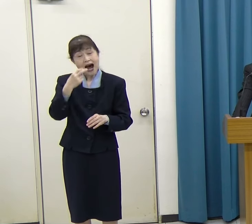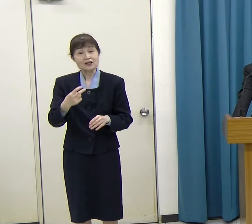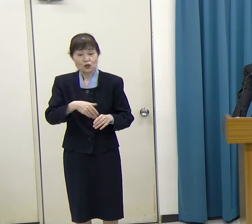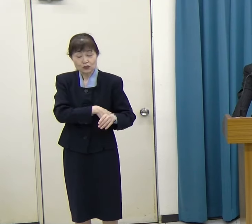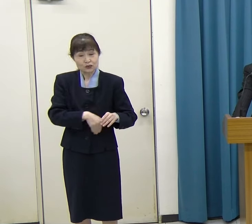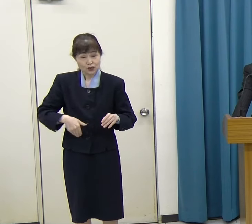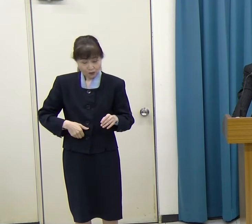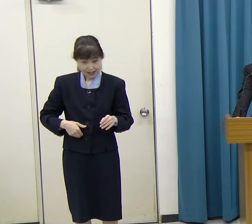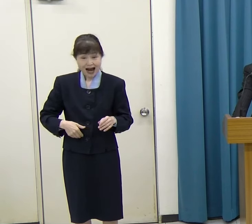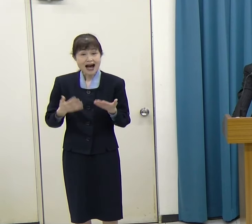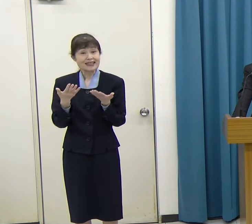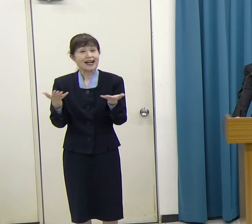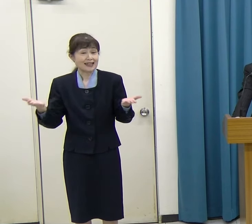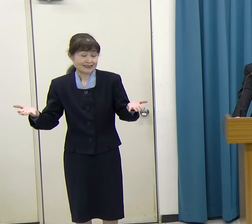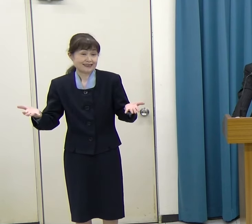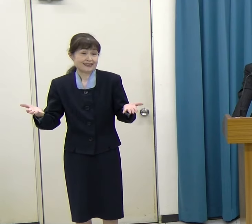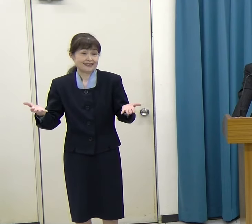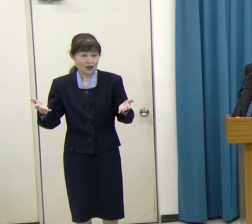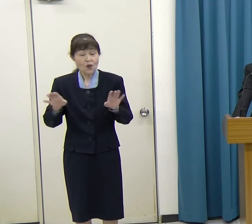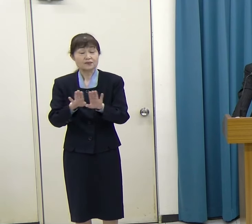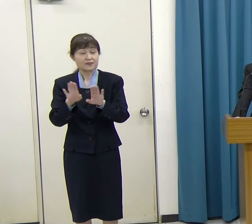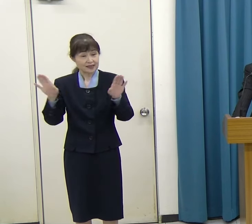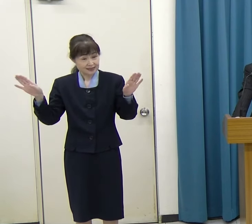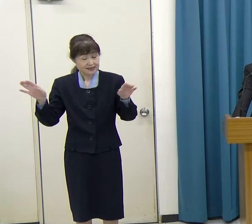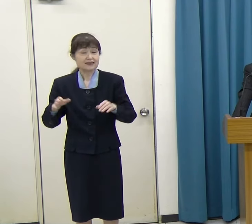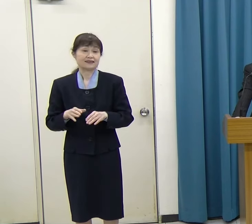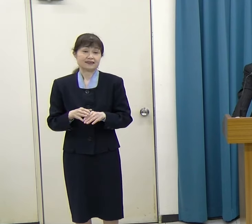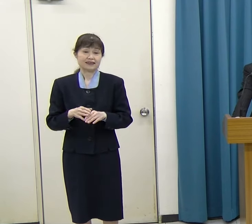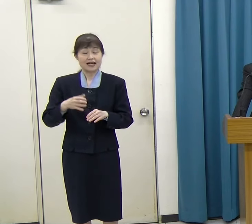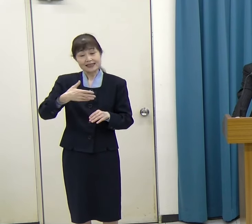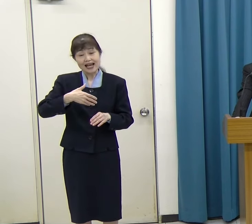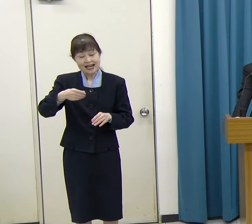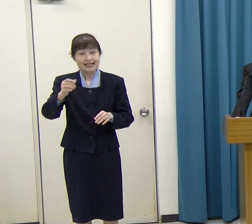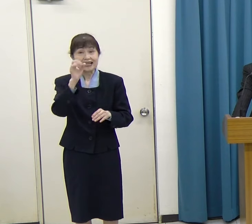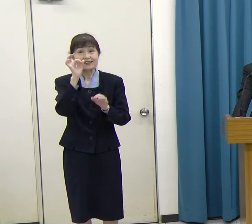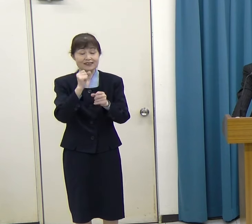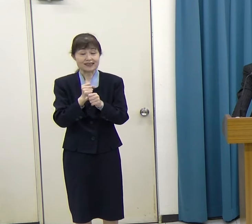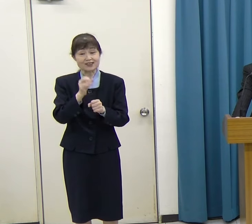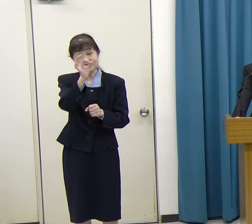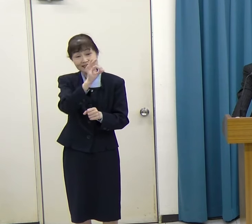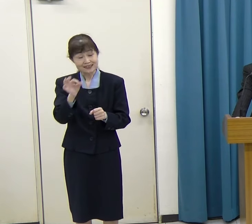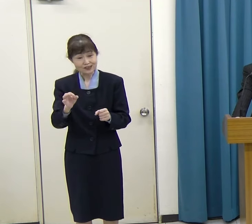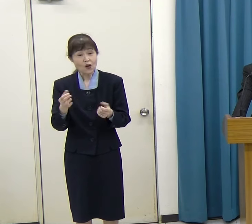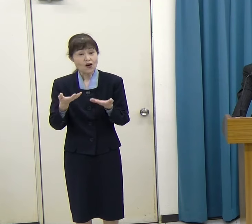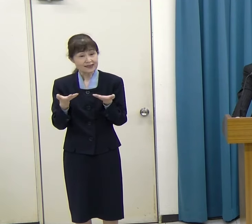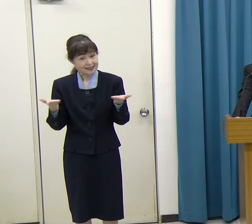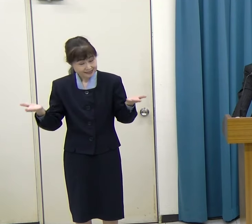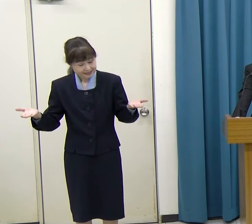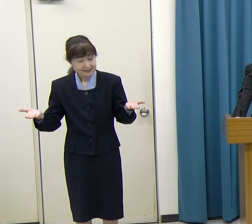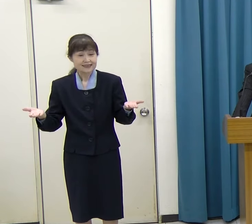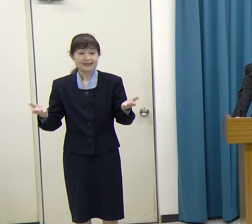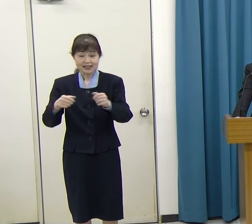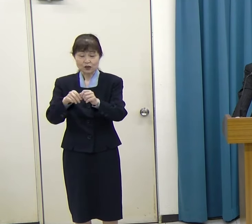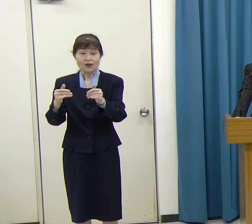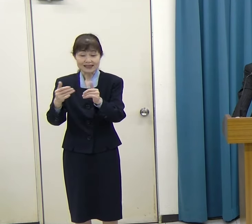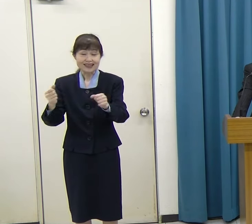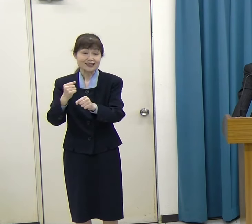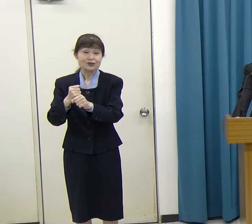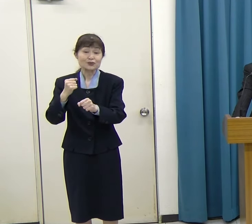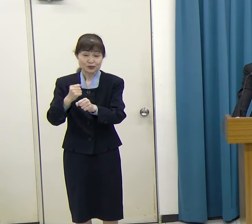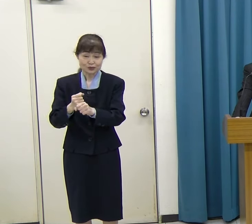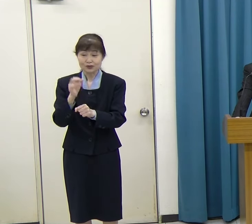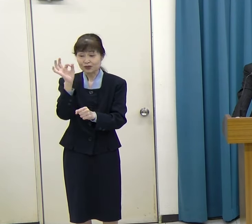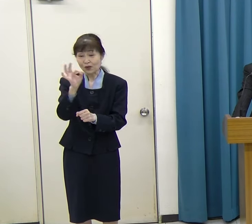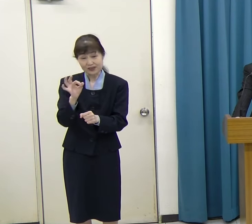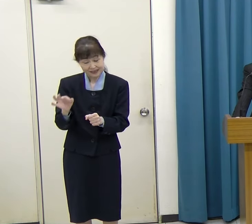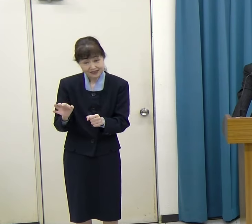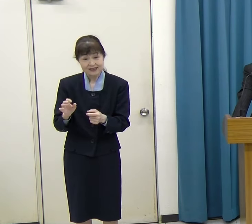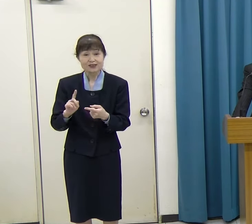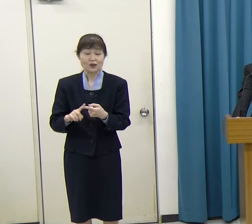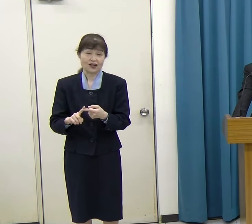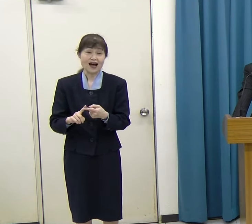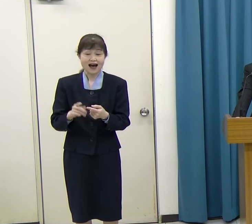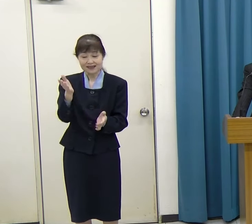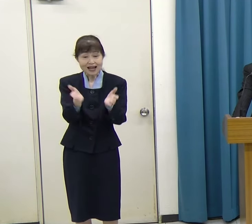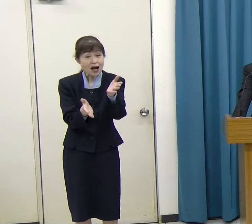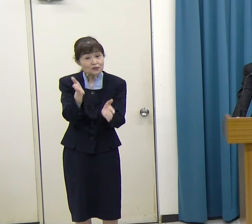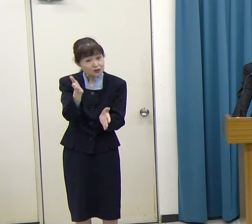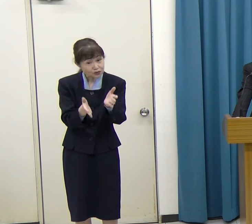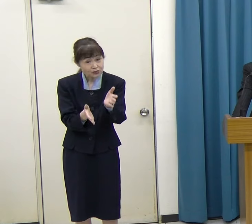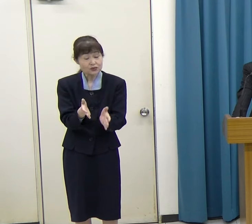このギャラリーでは、まごころアートのレンタル作品を展示するとともに、障がいのある方が作る商品、あるいは提供するサービス、こういったものを